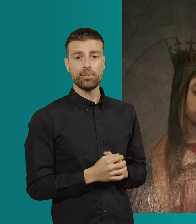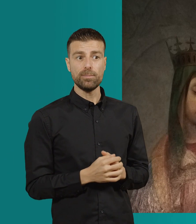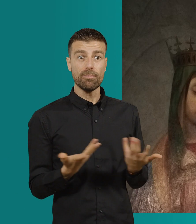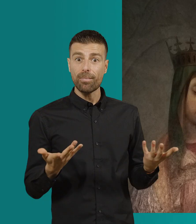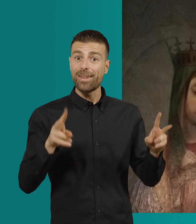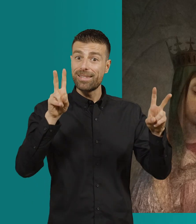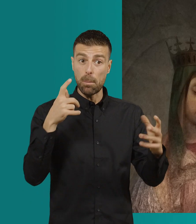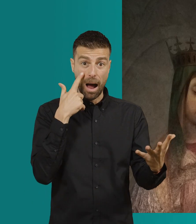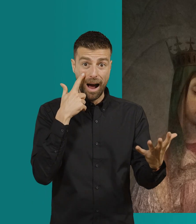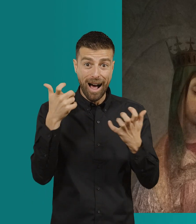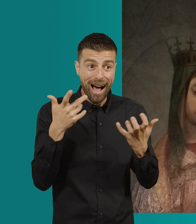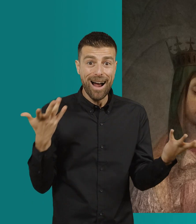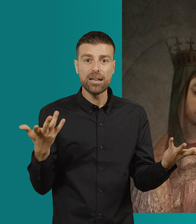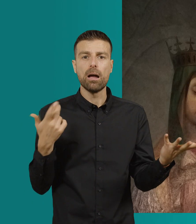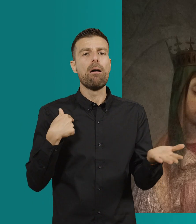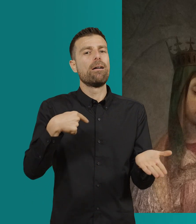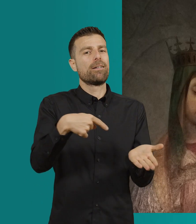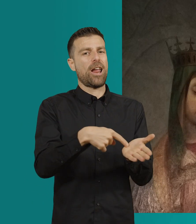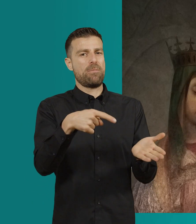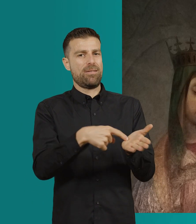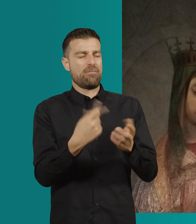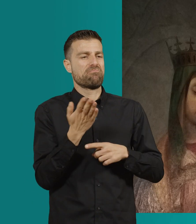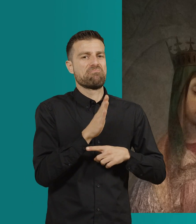va alimentar la reivindicació de l'art i el patrimoni penedesenc,